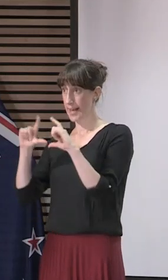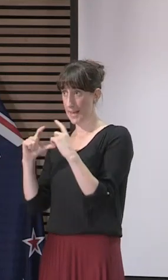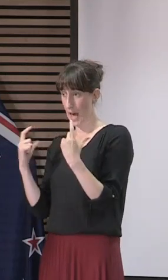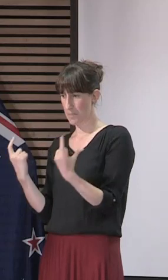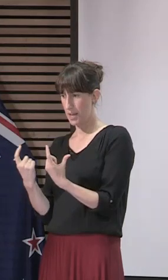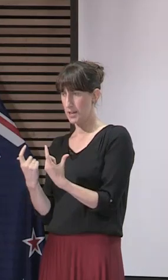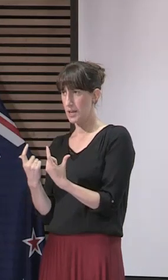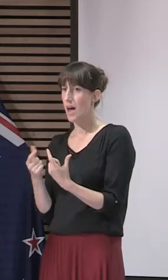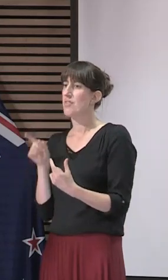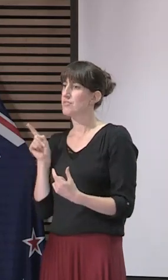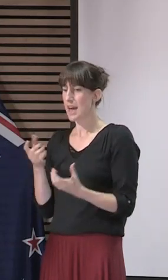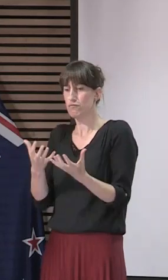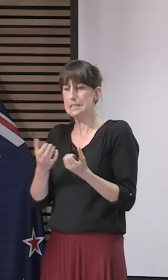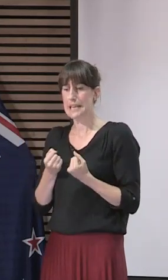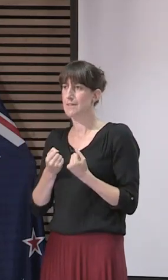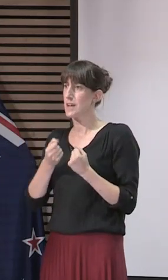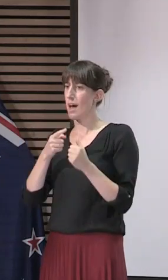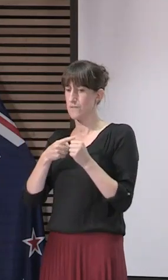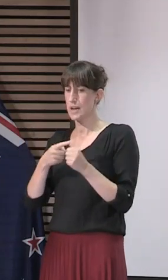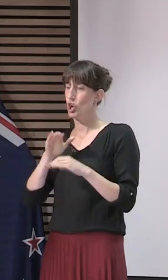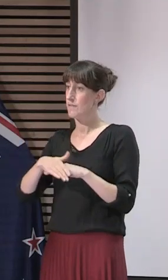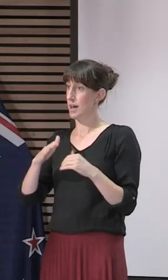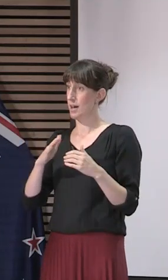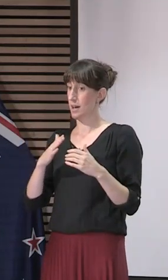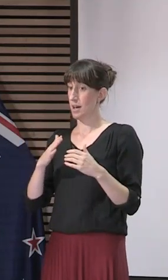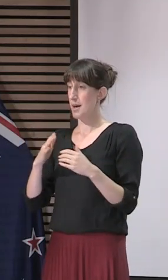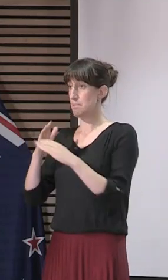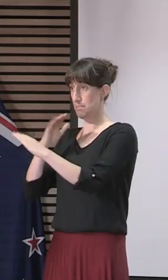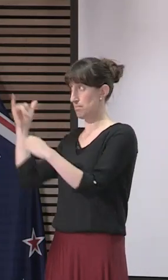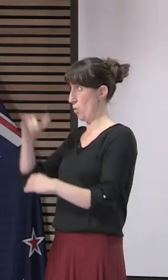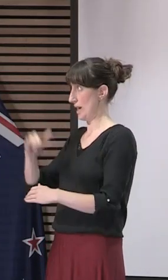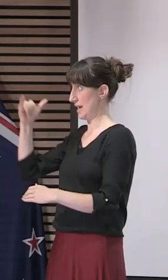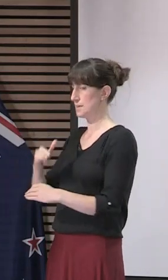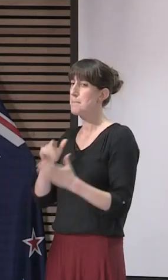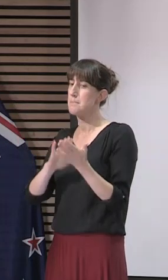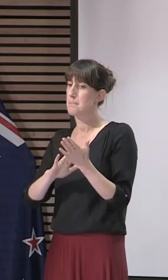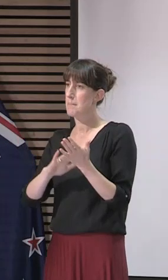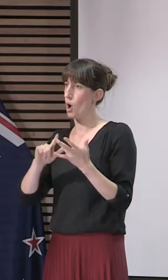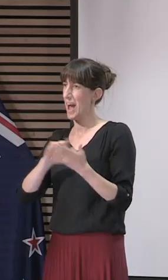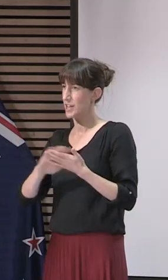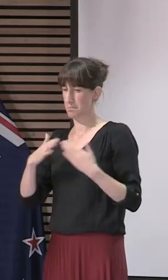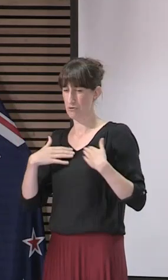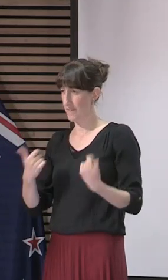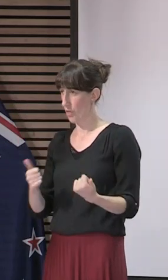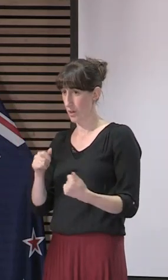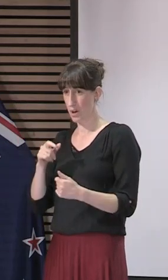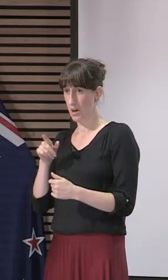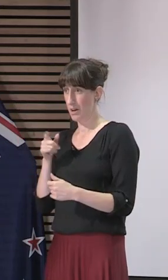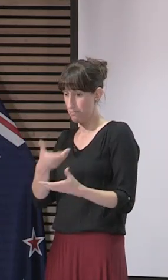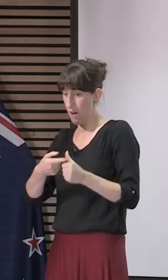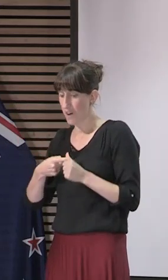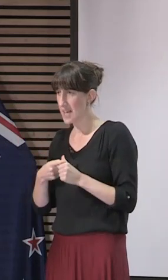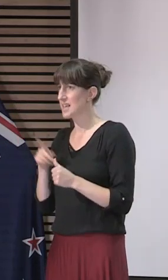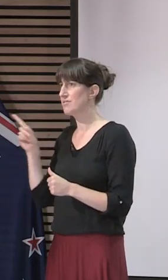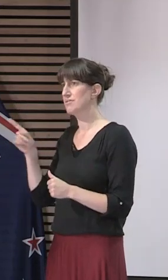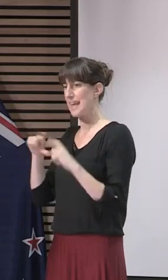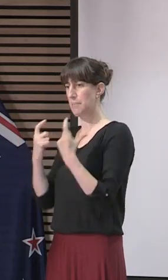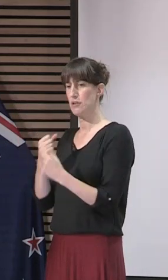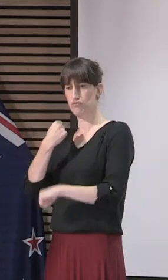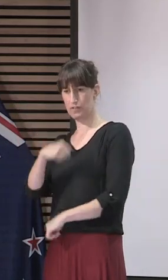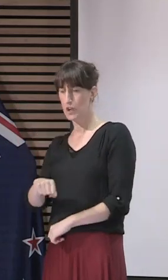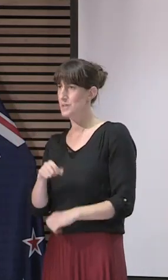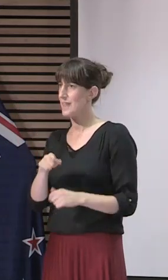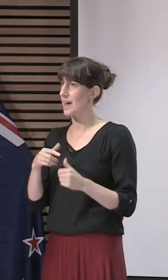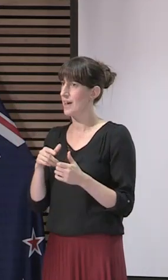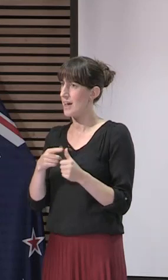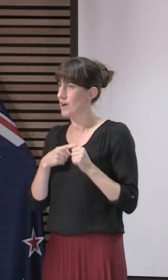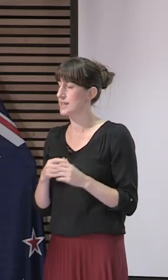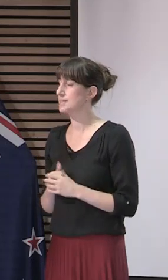i nga ahuatanga uaua kei roto i